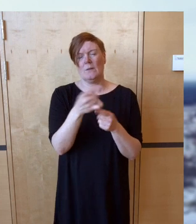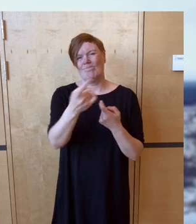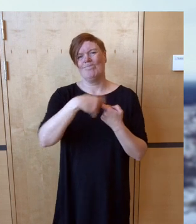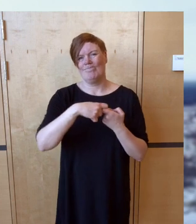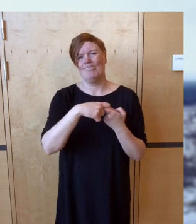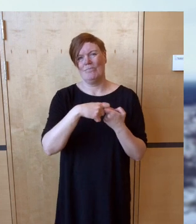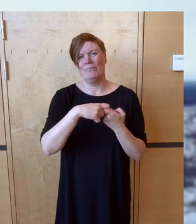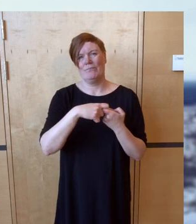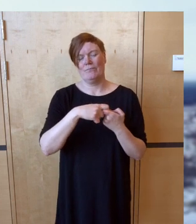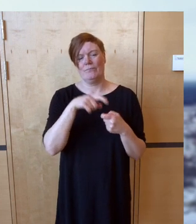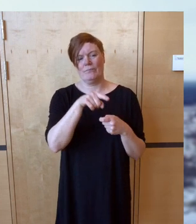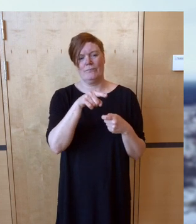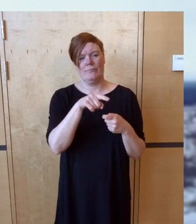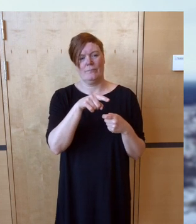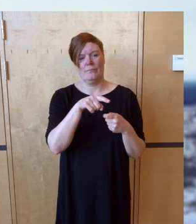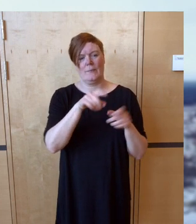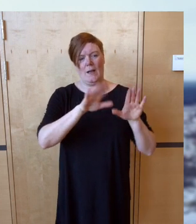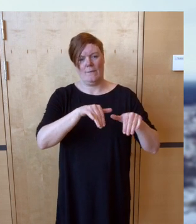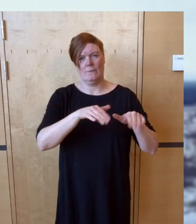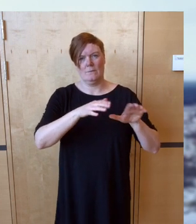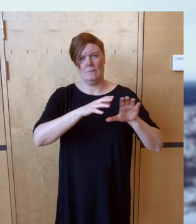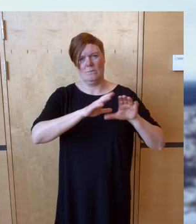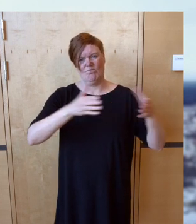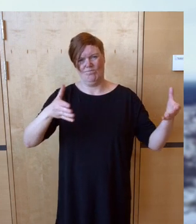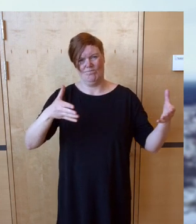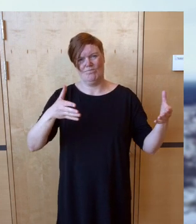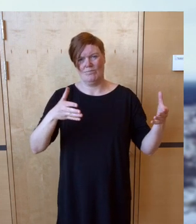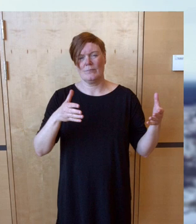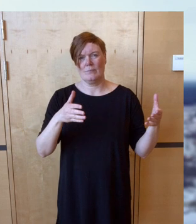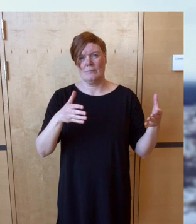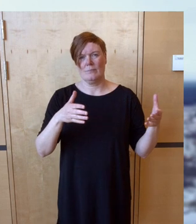Utökat utbud Också ett Tryck på